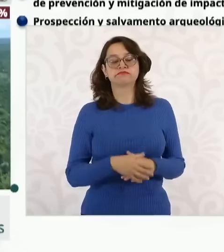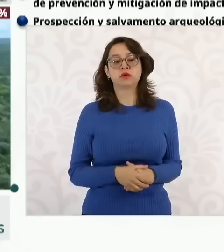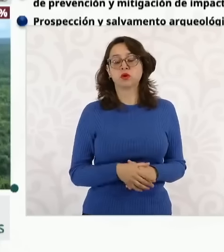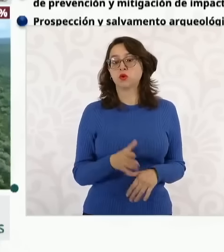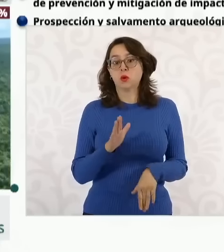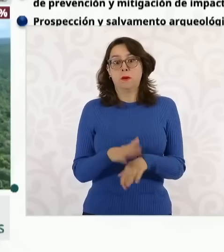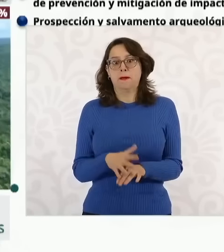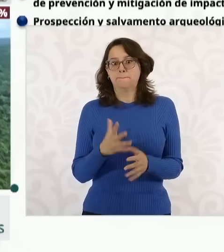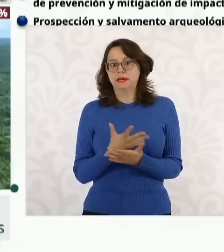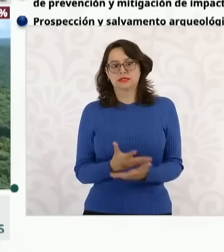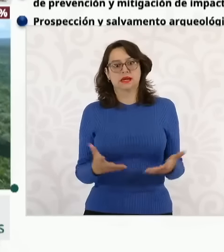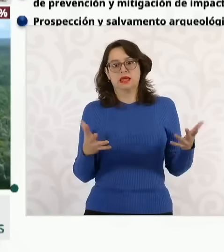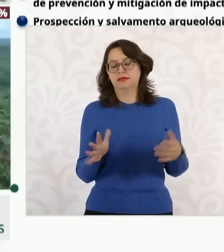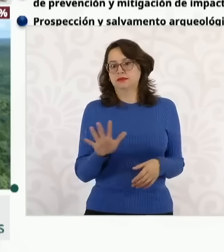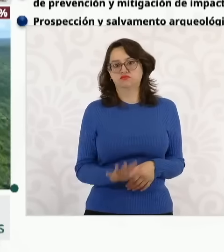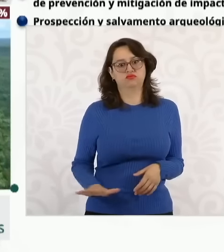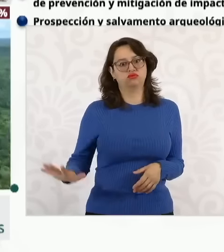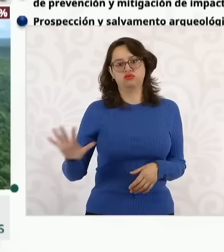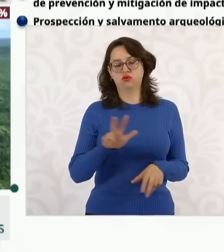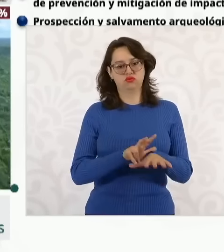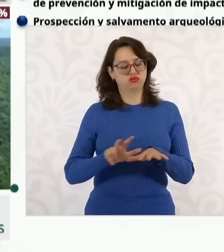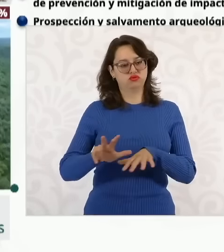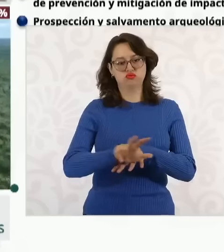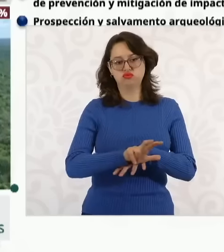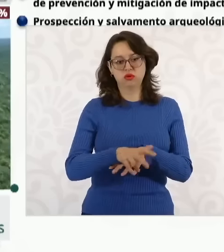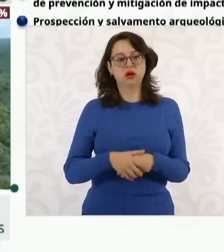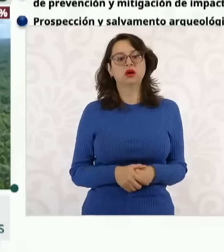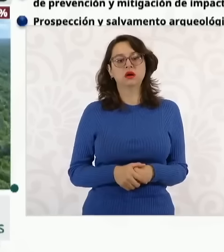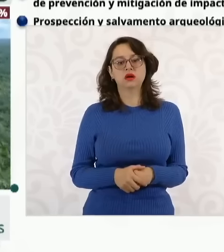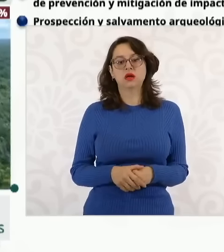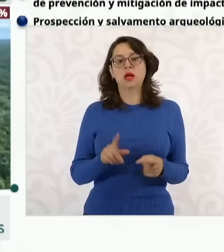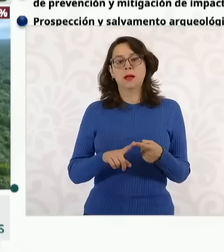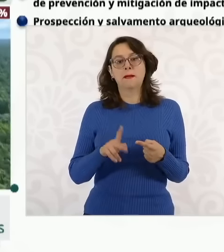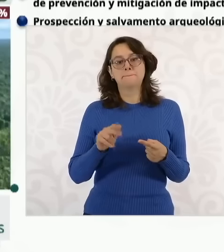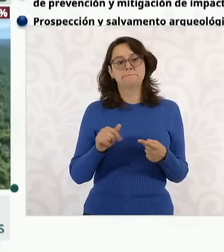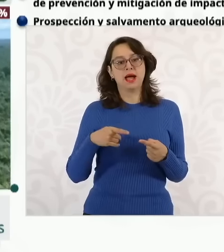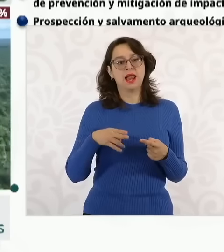importantes de la de la para el Tren Maya. Estamos en la terminal Palenque, que va a ser un punto